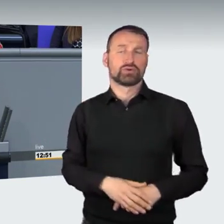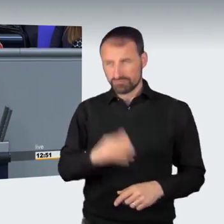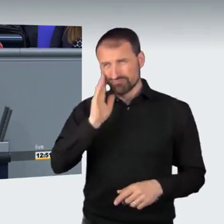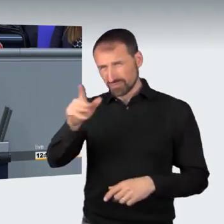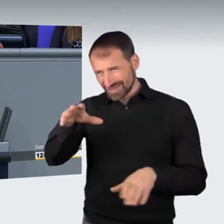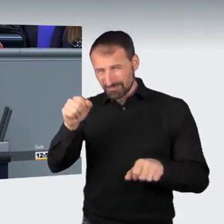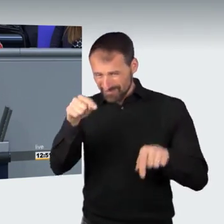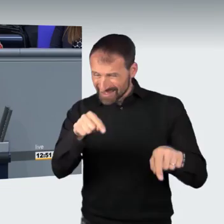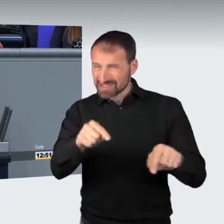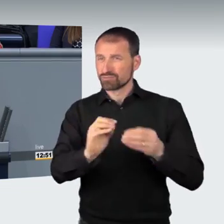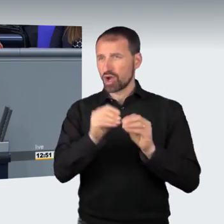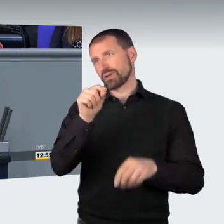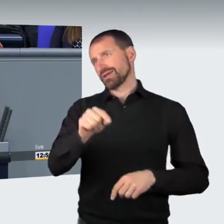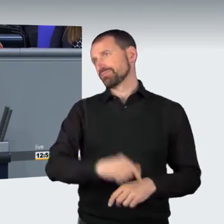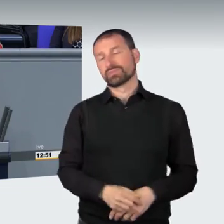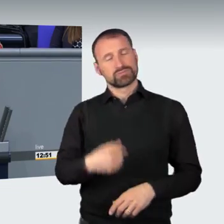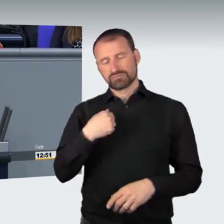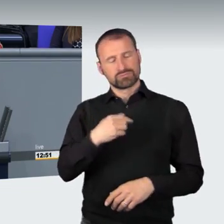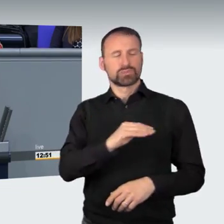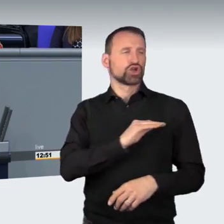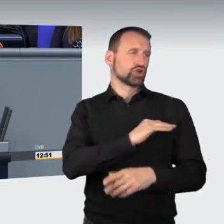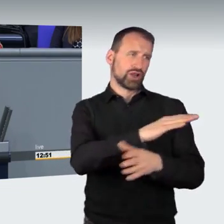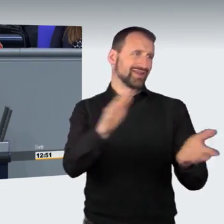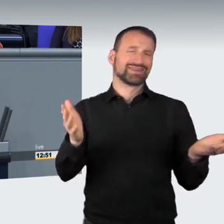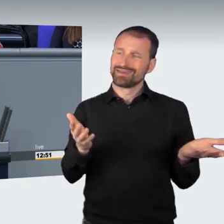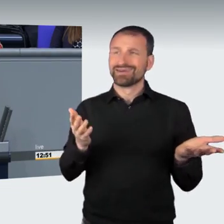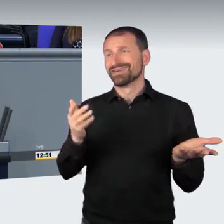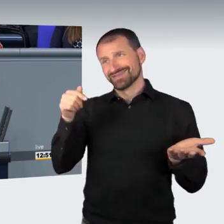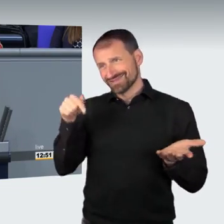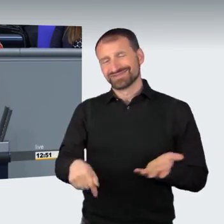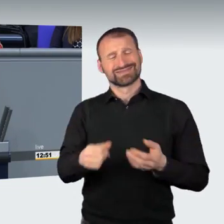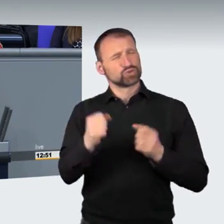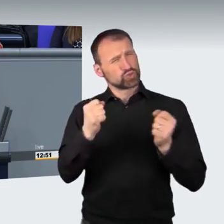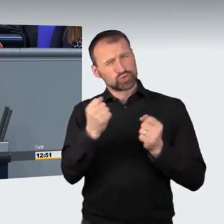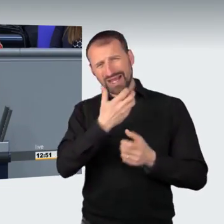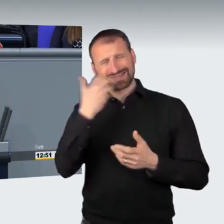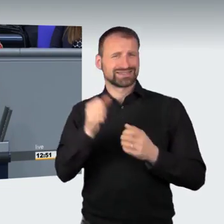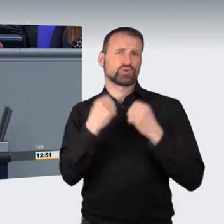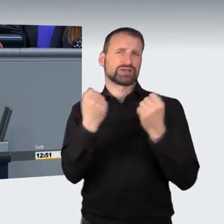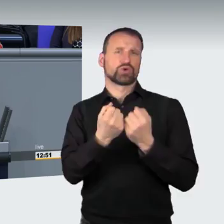Ich glaube, in der zugespitzten Situation, in der wir uns befinden, muss man sich entscheiden: Politik für Mieterinnen und Mieter